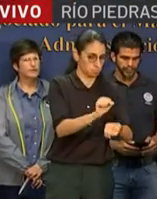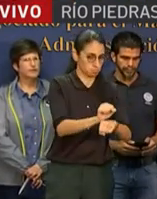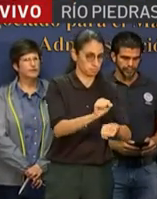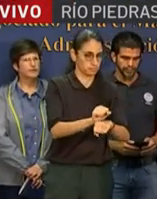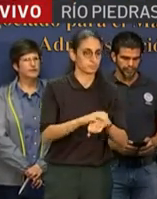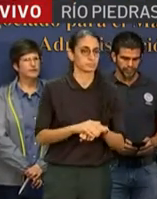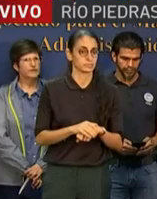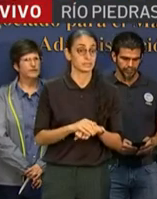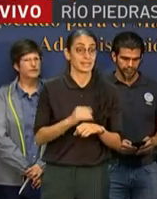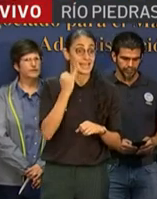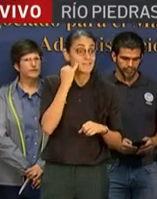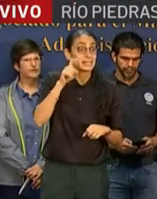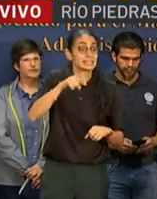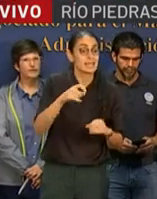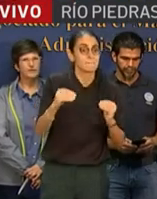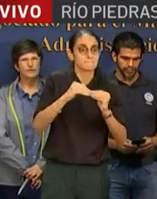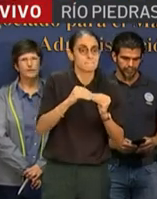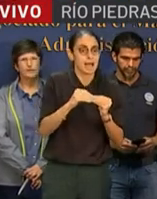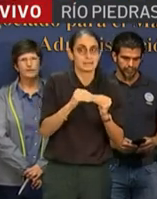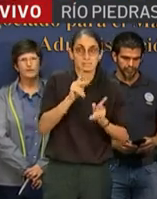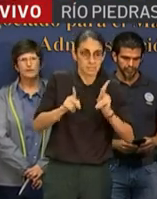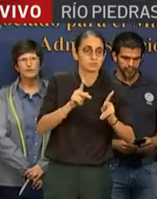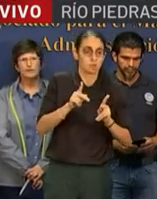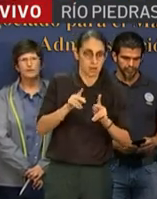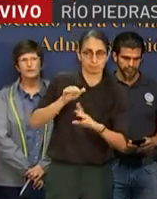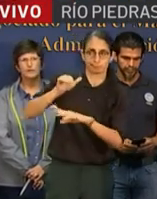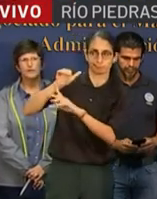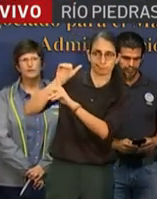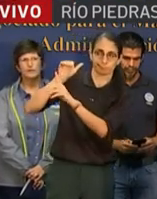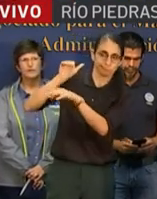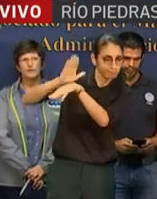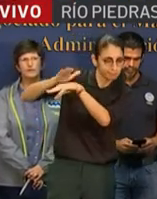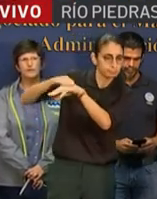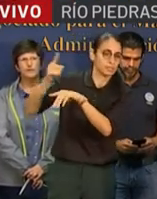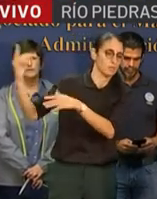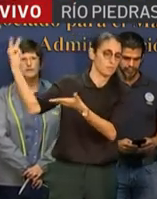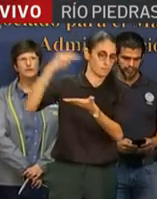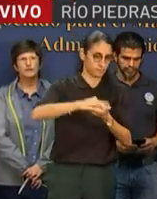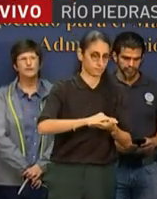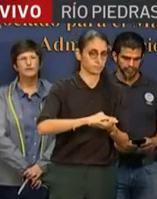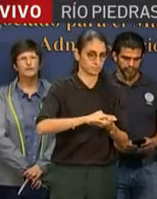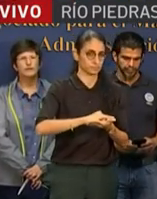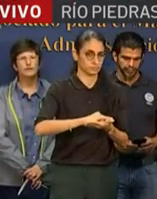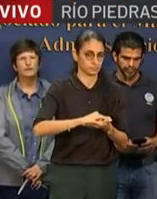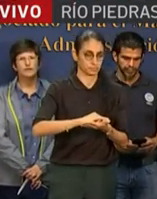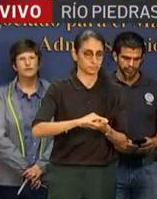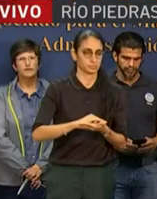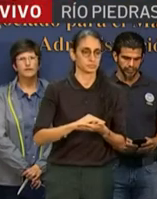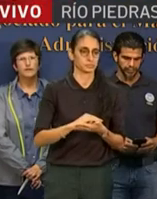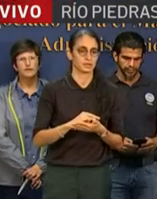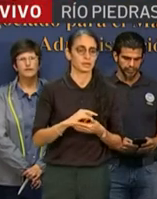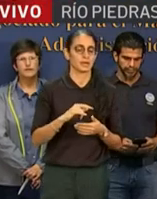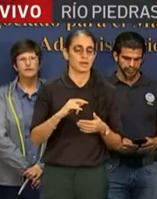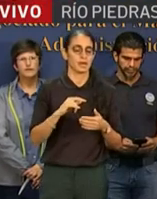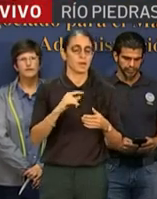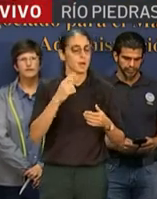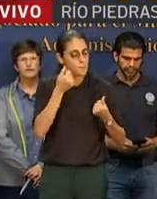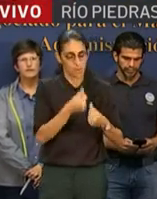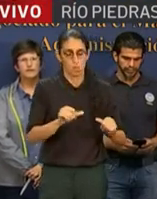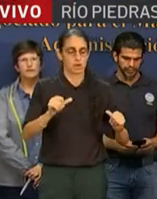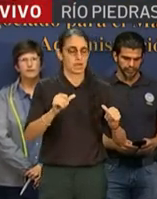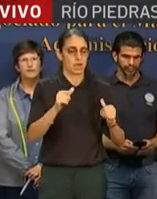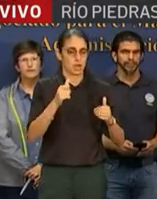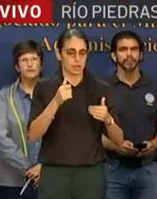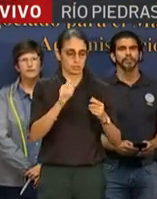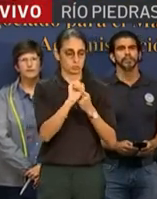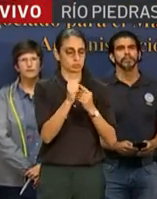TENEMOS LAS LOCALES, LAS